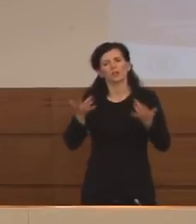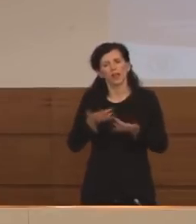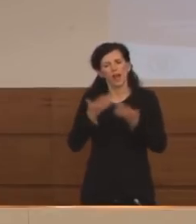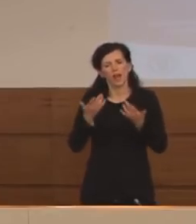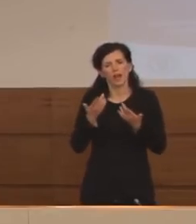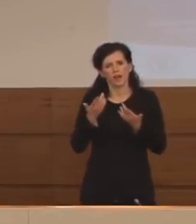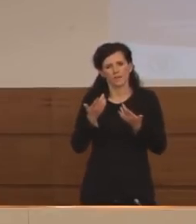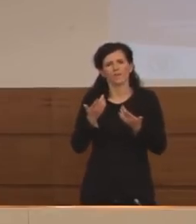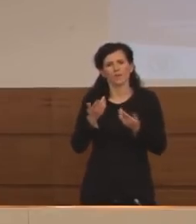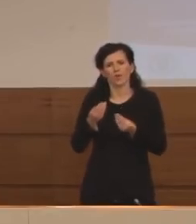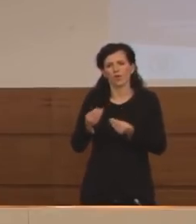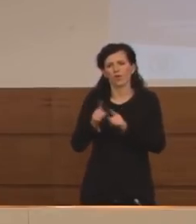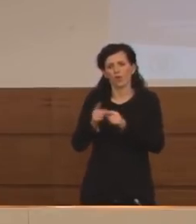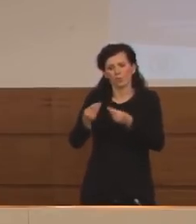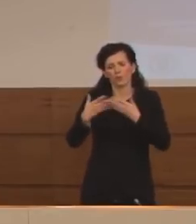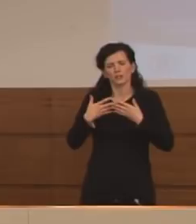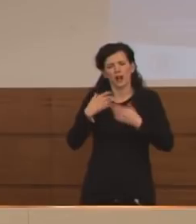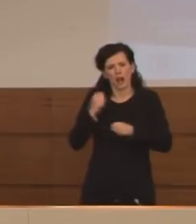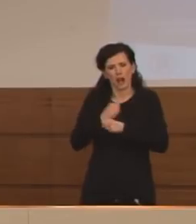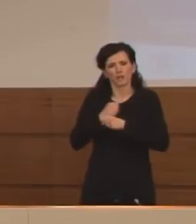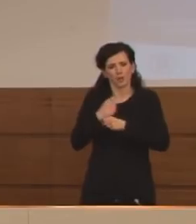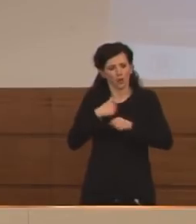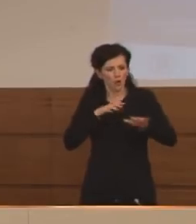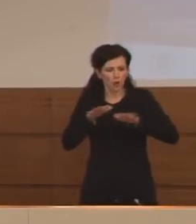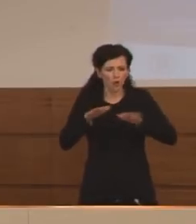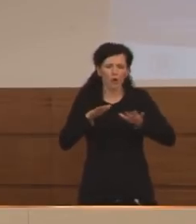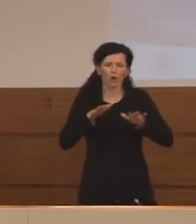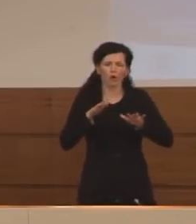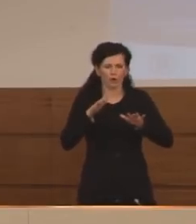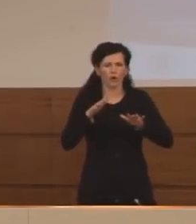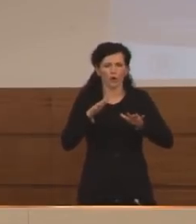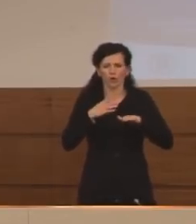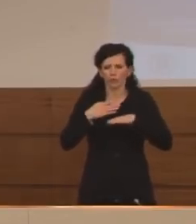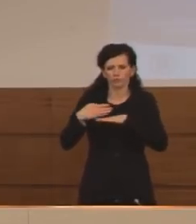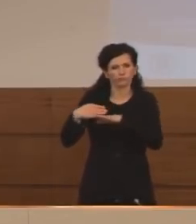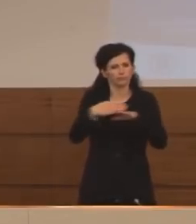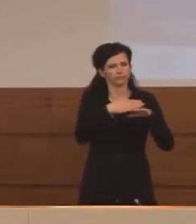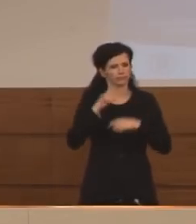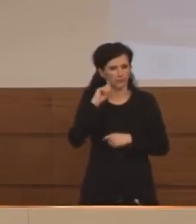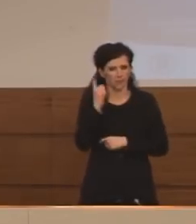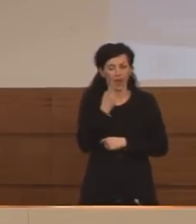e lui a portato i risultati che stiamo conseguendo come paese.